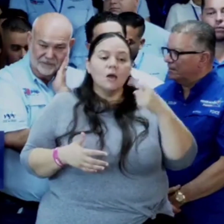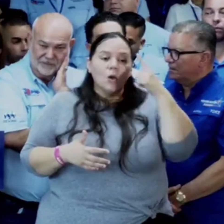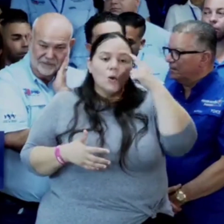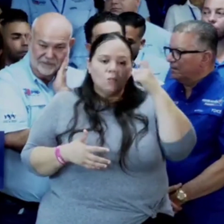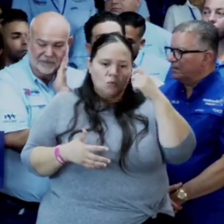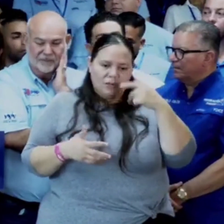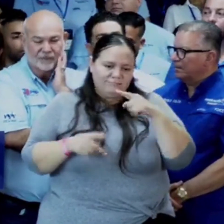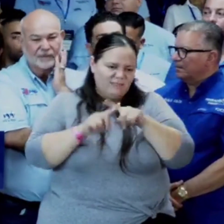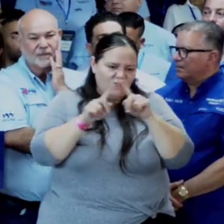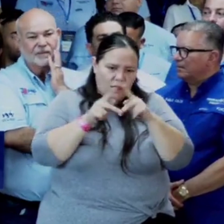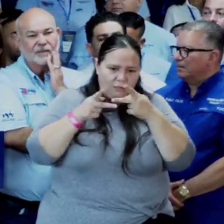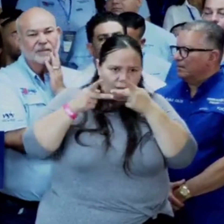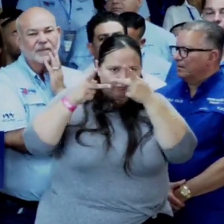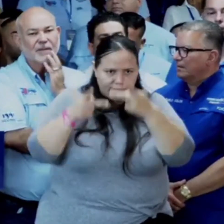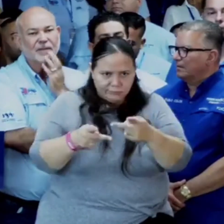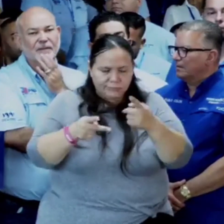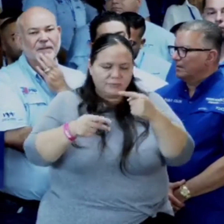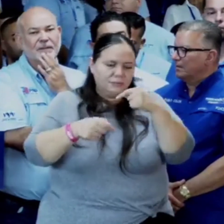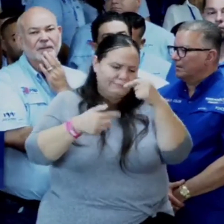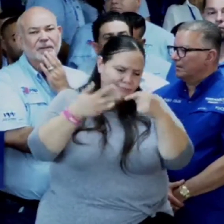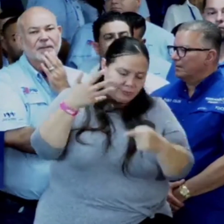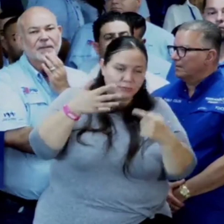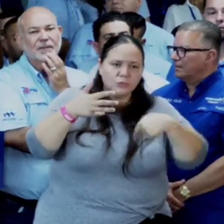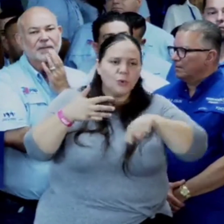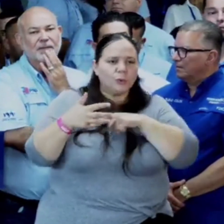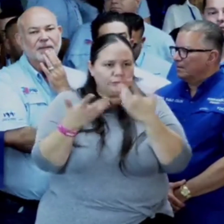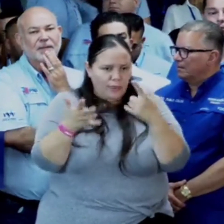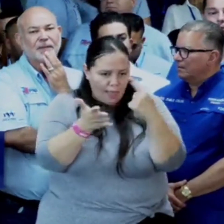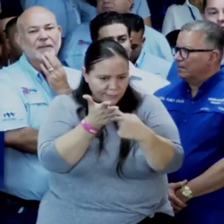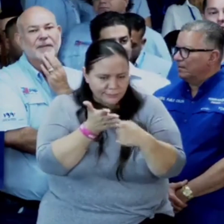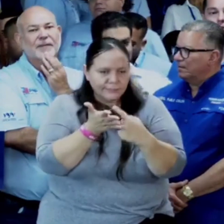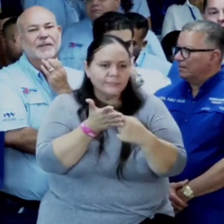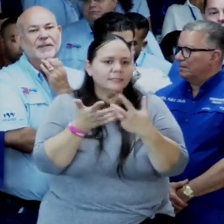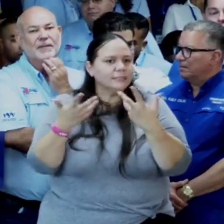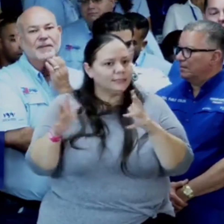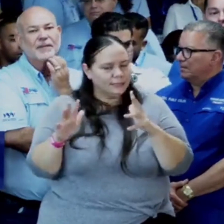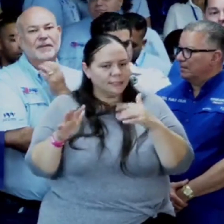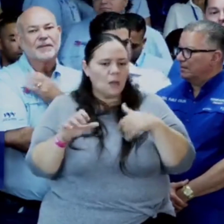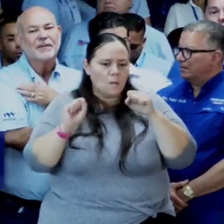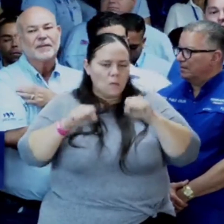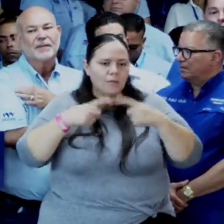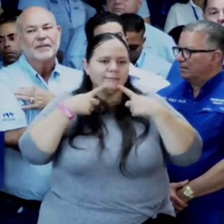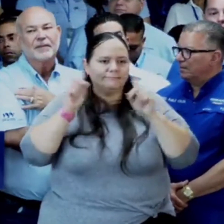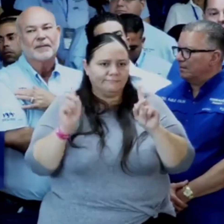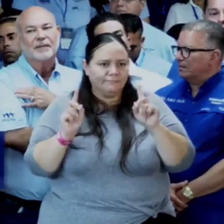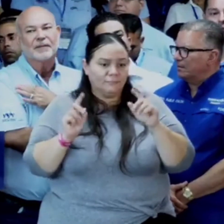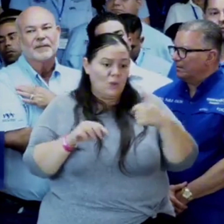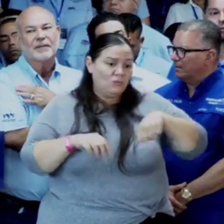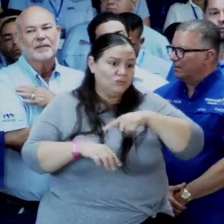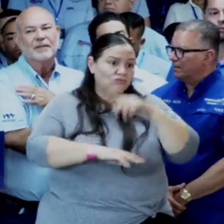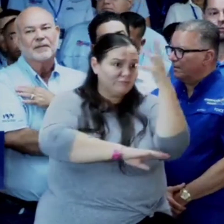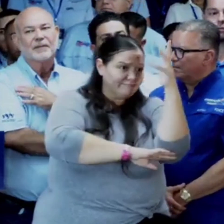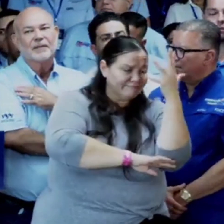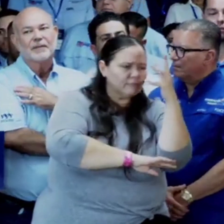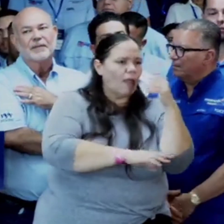aquí así que yo no tengo el pnp está sólido el pnp está Unido y este partido va a votar